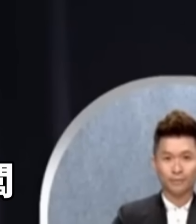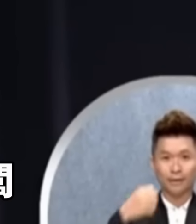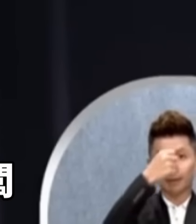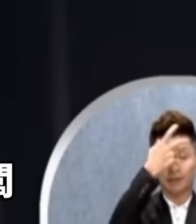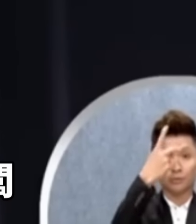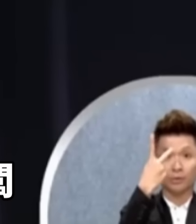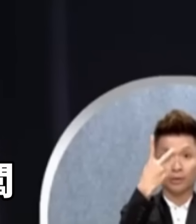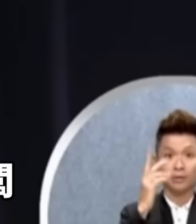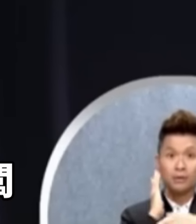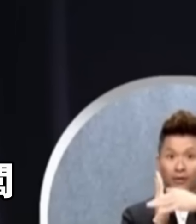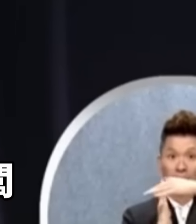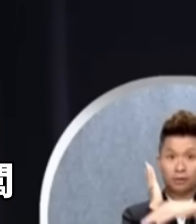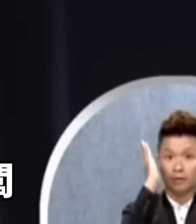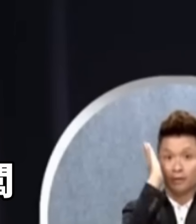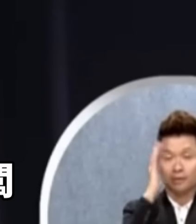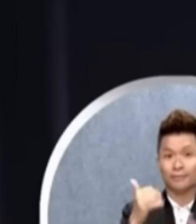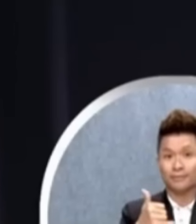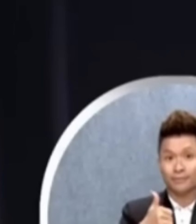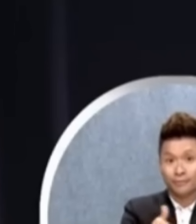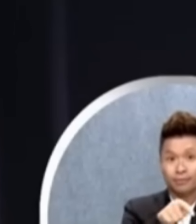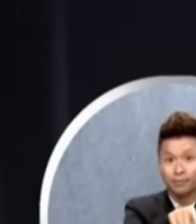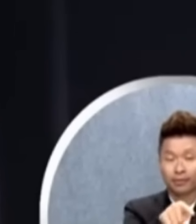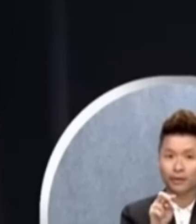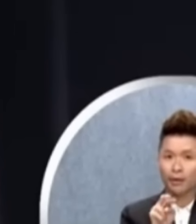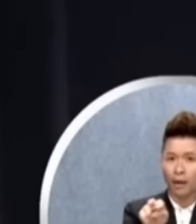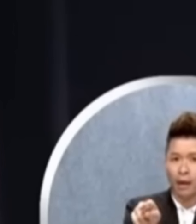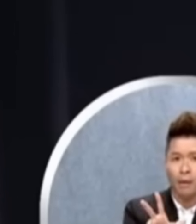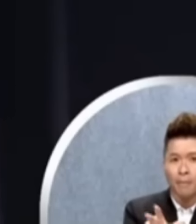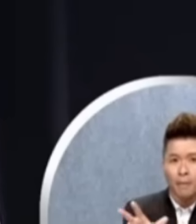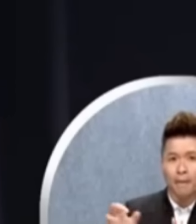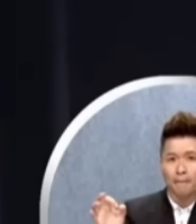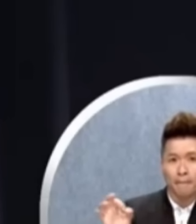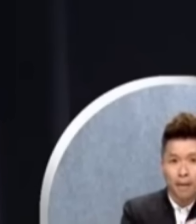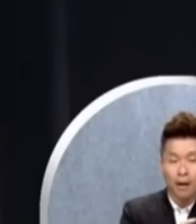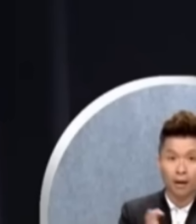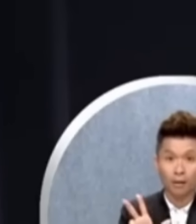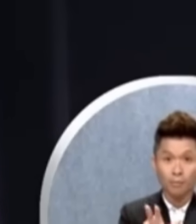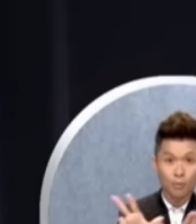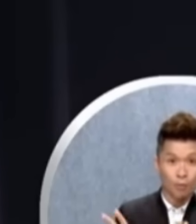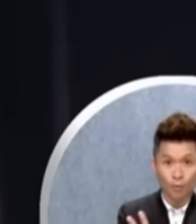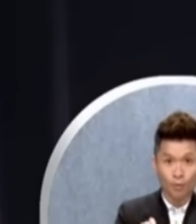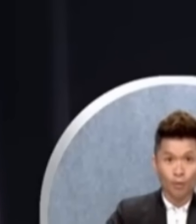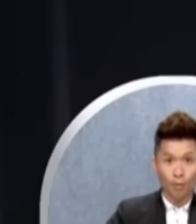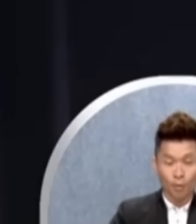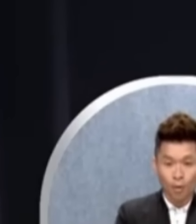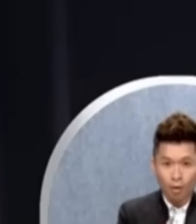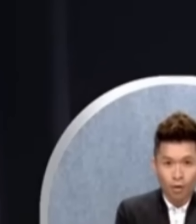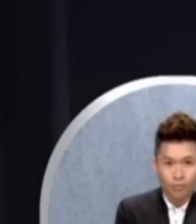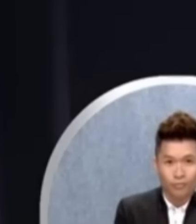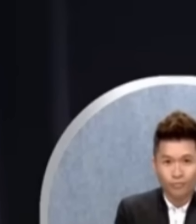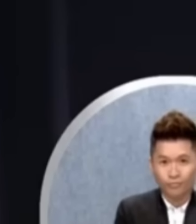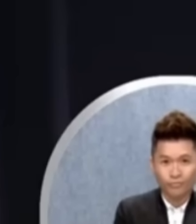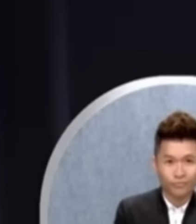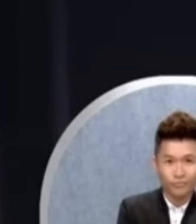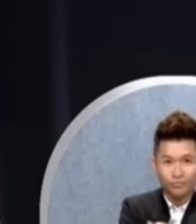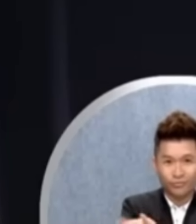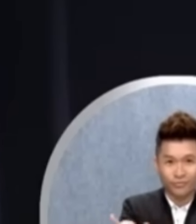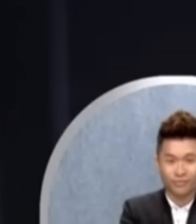我們看到很多人在賣螃蟹的老闆 在那邊賣活的螃蟹 一隻一隻螃蟹在爬 我們每一次去買螃蟹